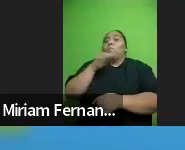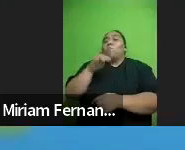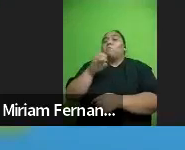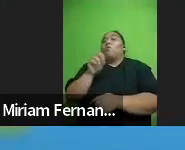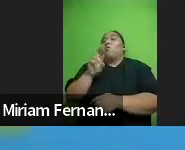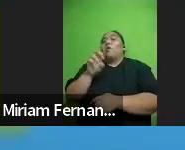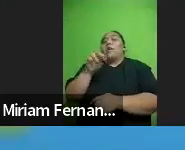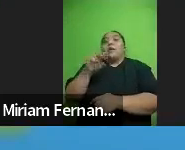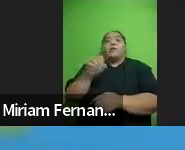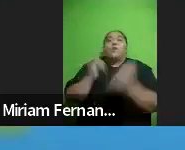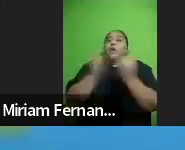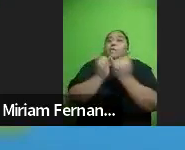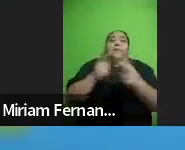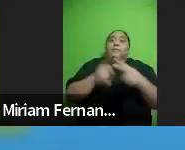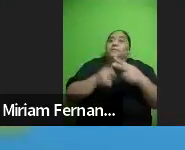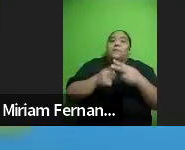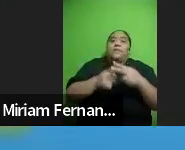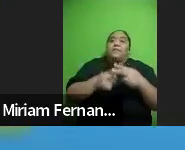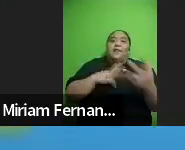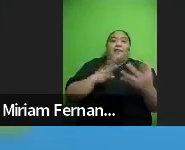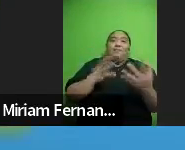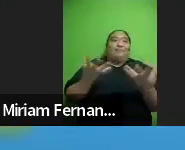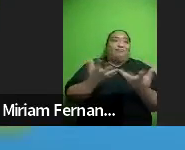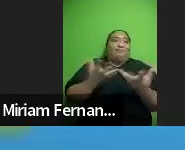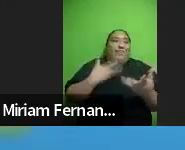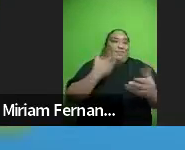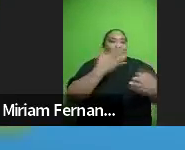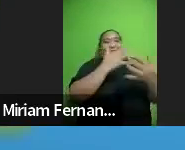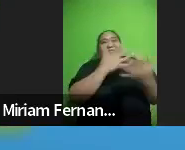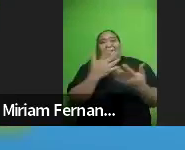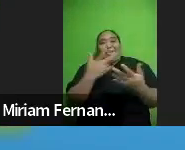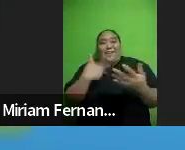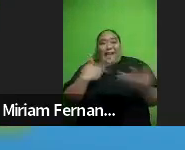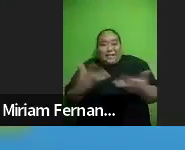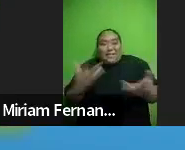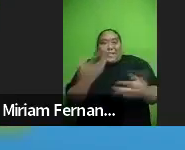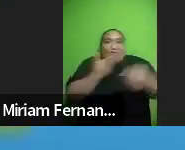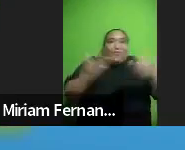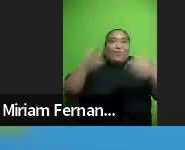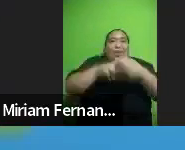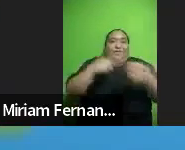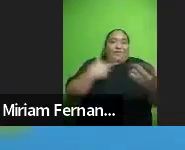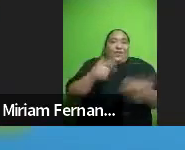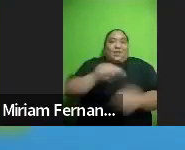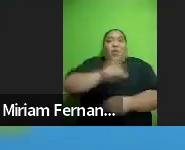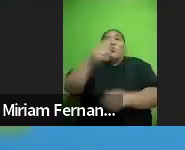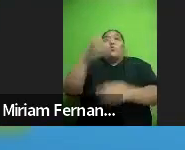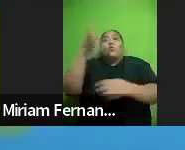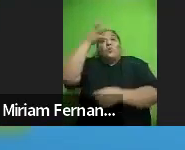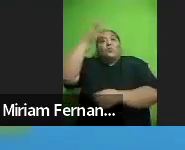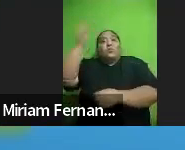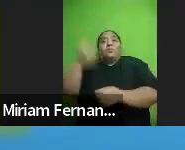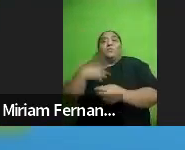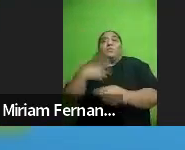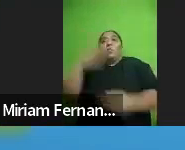es un es un fenómeno cultural ltural Por otro otro lado, el conocimiento matemático . Yo